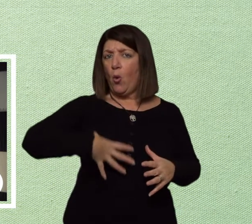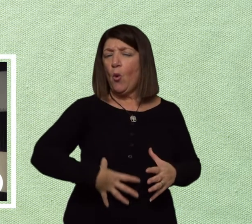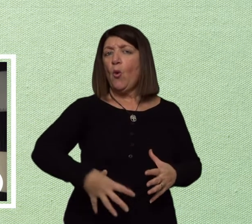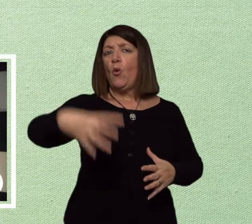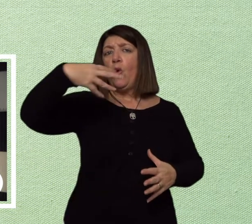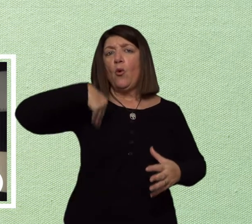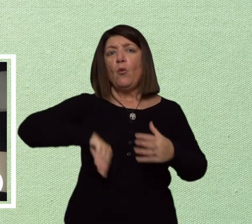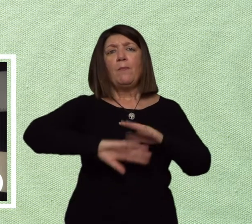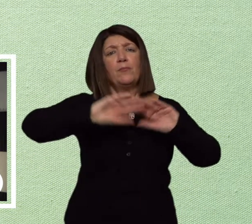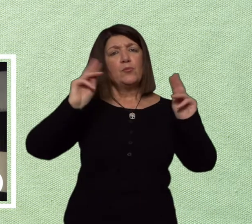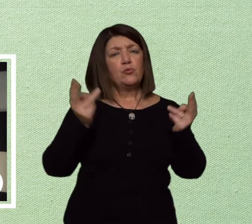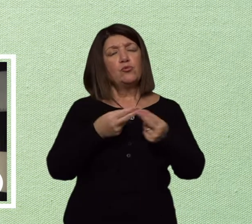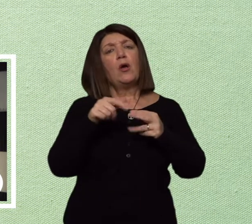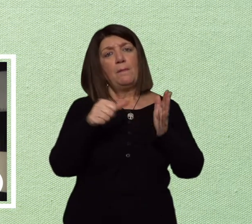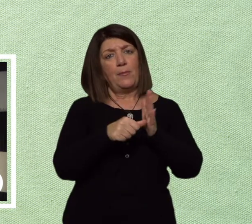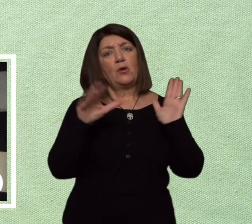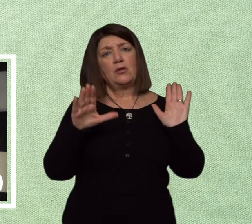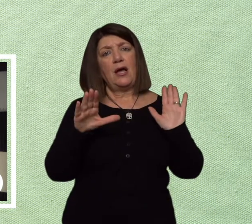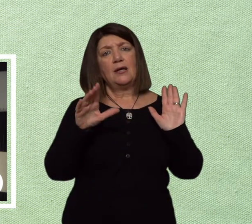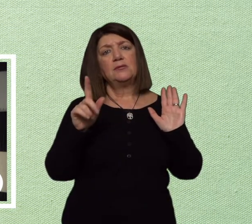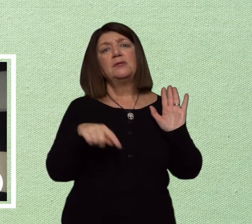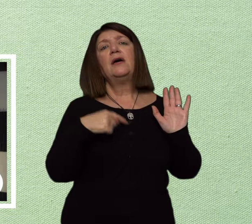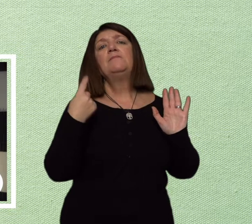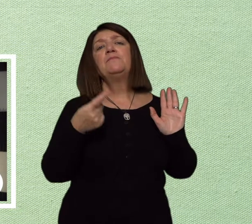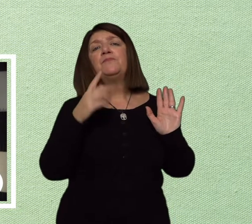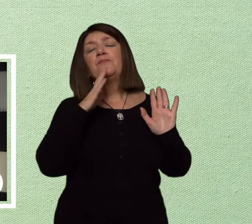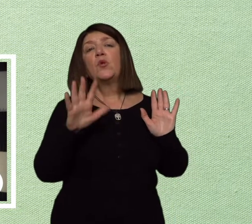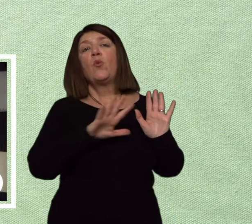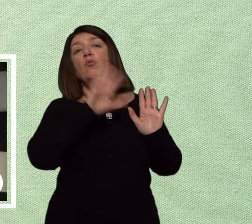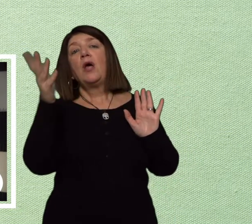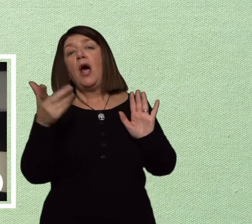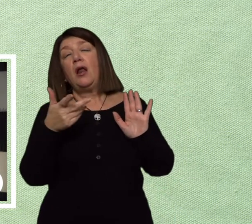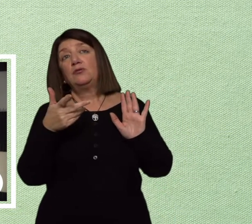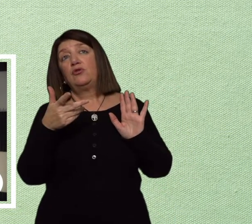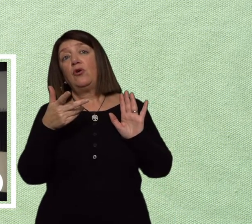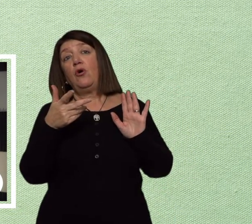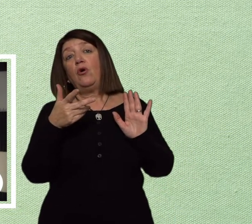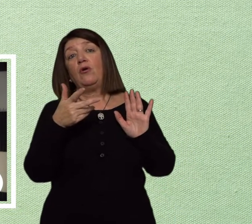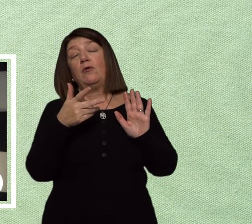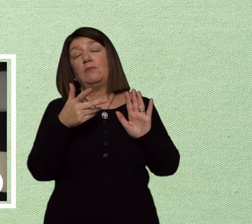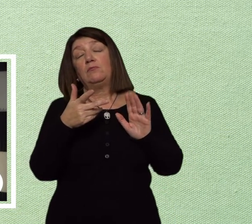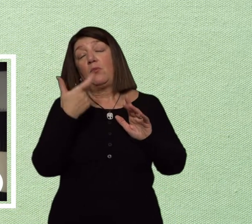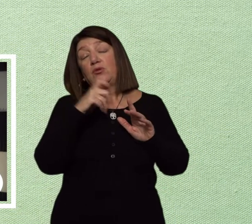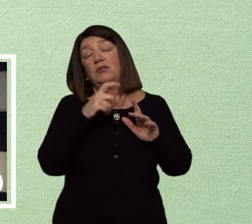sottolineo molto l'importanza è il counseling contraccettivo, perché comunque nella popolazione